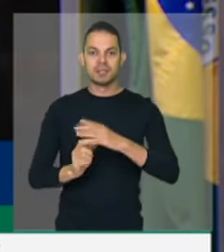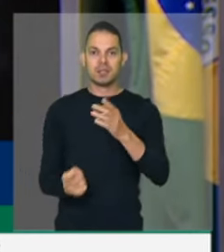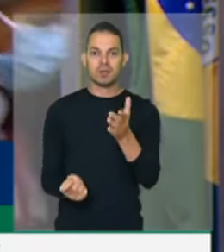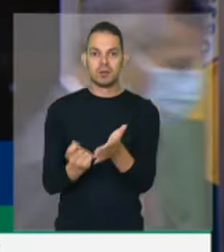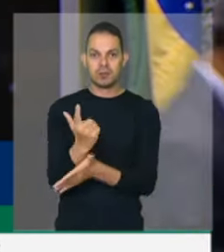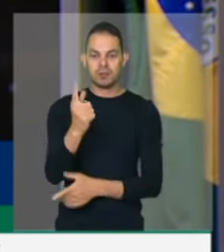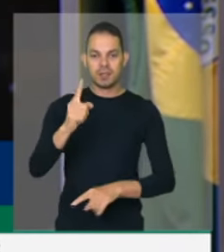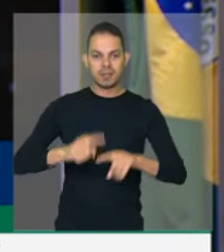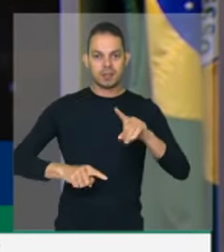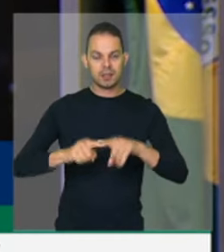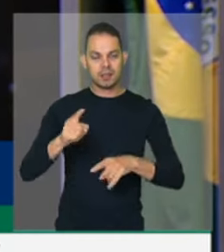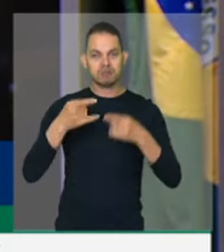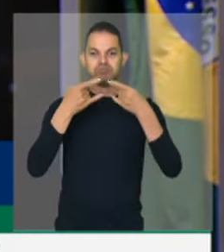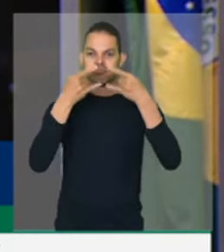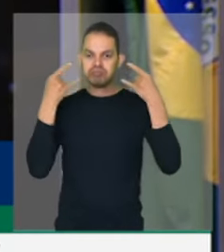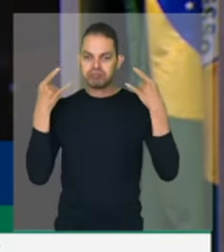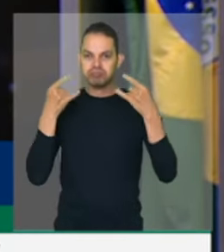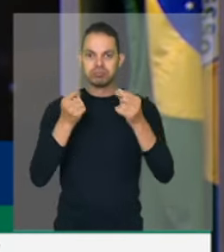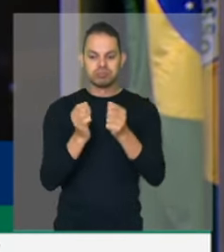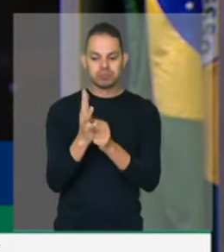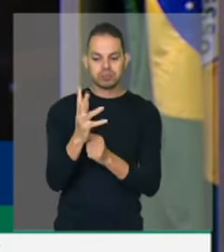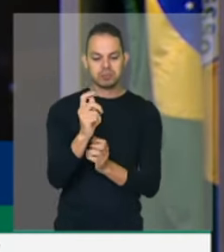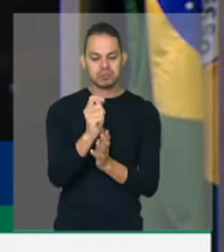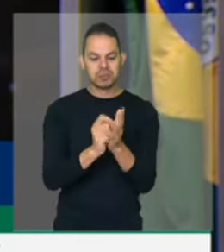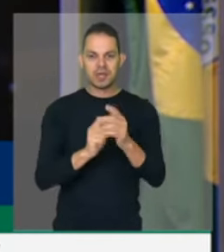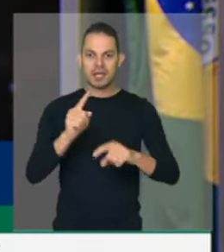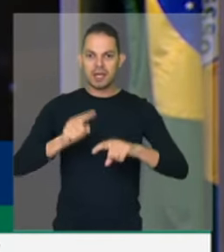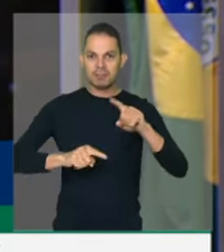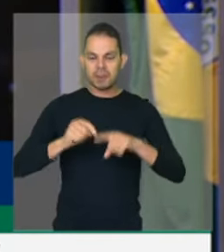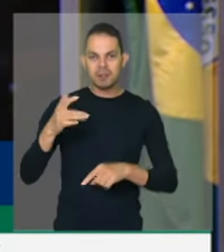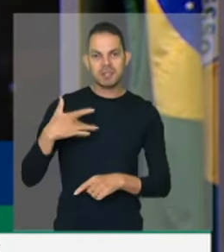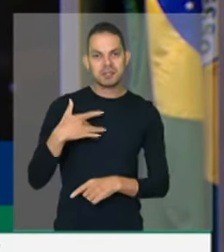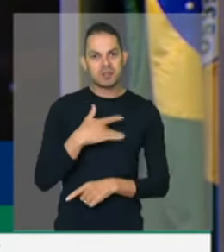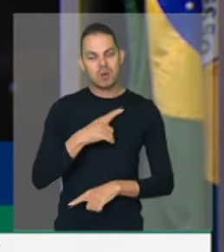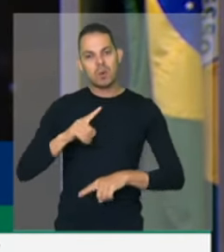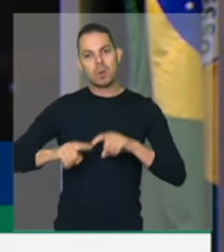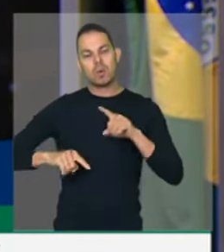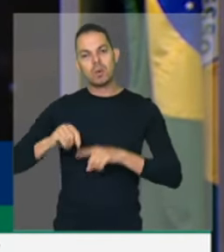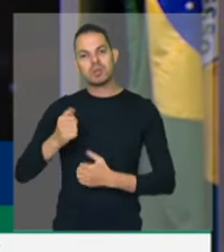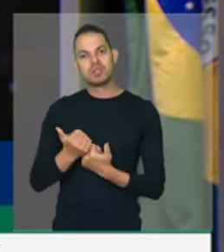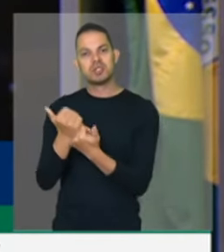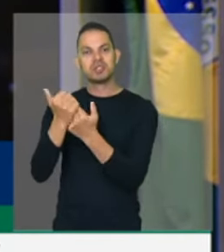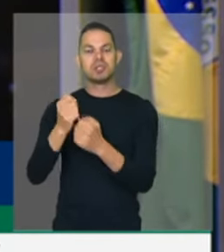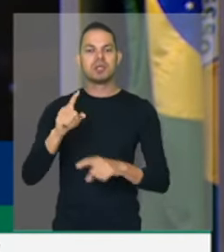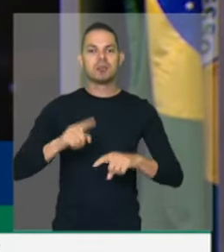SAÚDE, EQUIPAMENTO DE APOIO, EQUIPAMENTO DE ESTRUTURA, EQUIPAMENTO MÉDICO ASSISTENCIAL, PRODUTO MÉDICO, PRODUTO PARA DIAGNÓSTICO DE